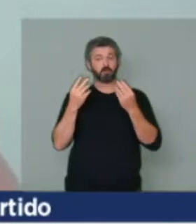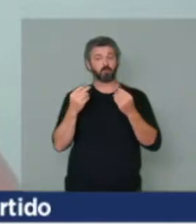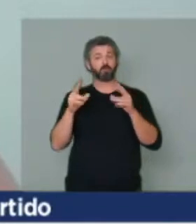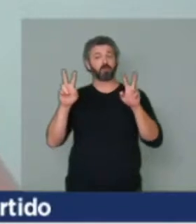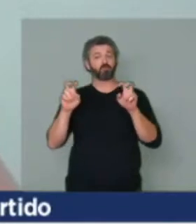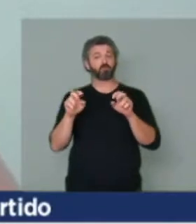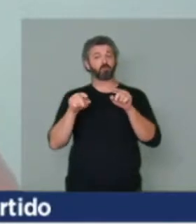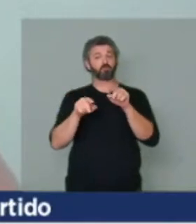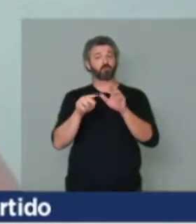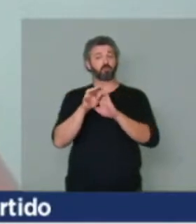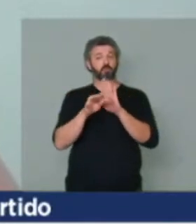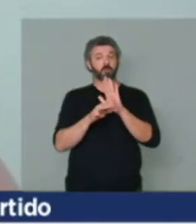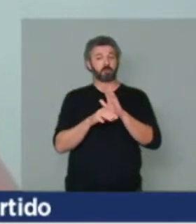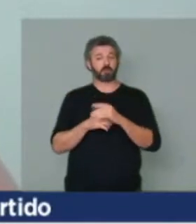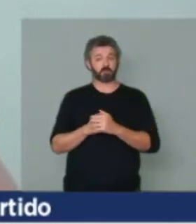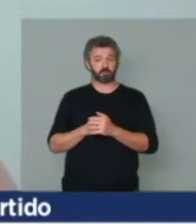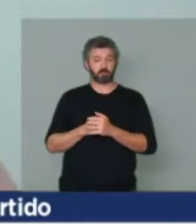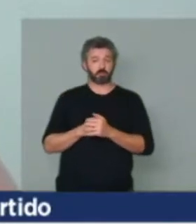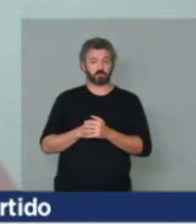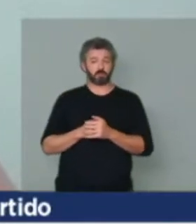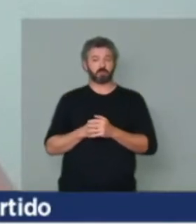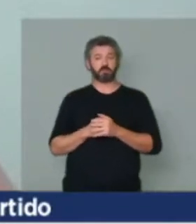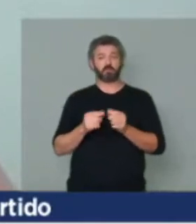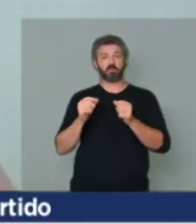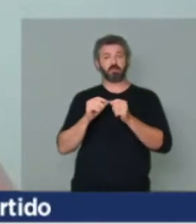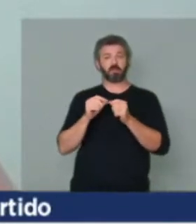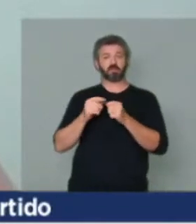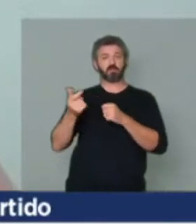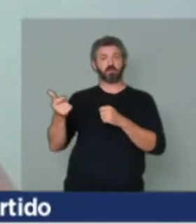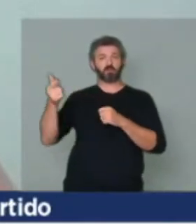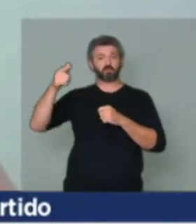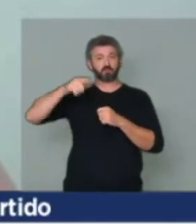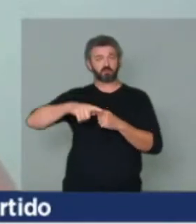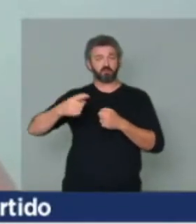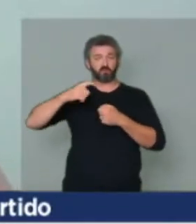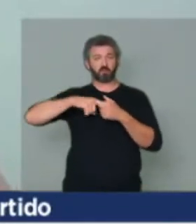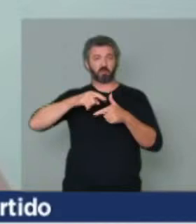TRAZER UM RETROCESSO QUE DEVERIA PROTEGER AS MULHERES GESTANTES, EMPREGADAS NESSE